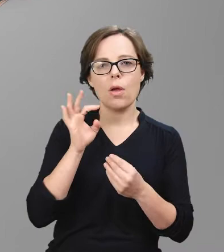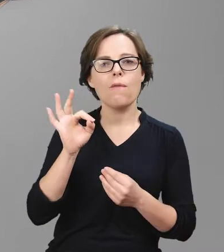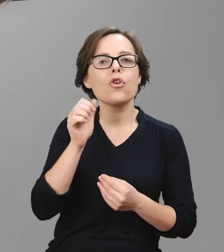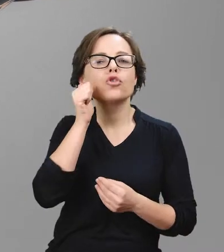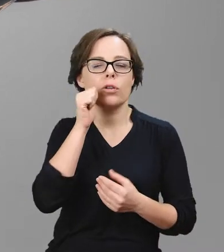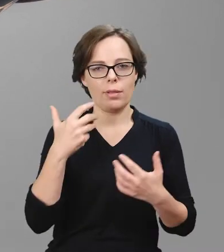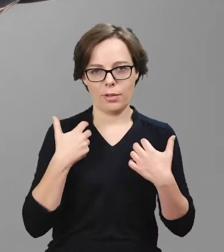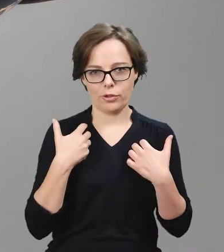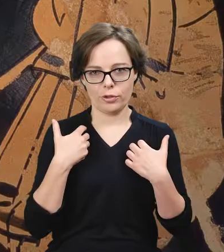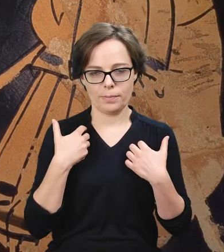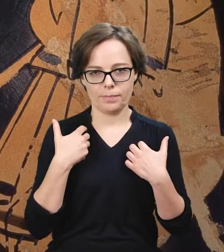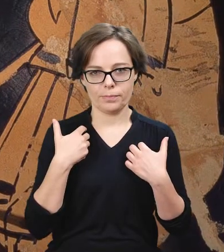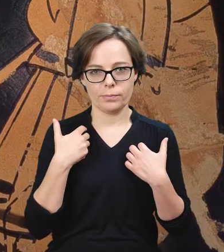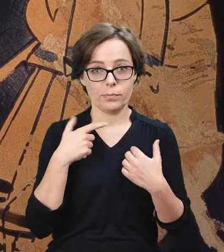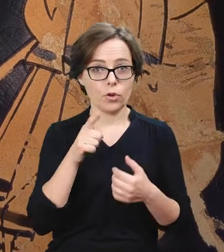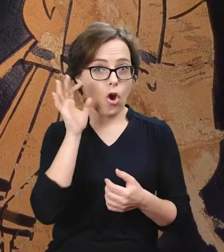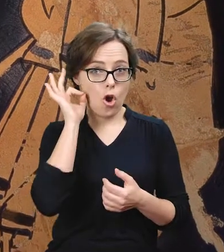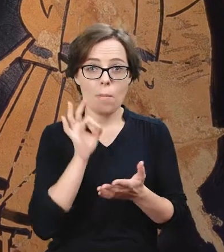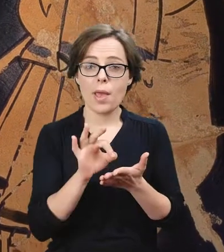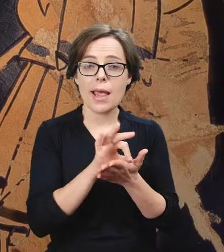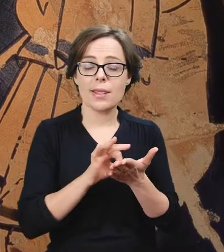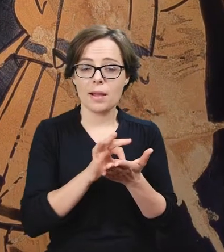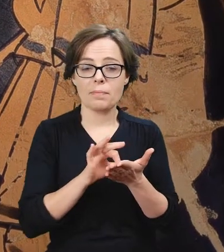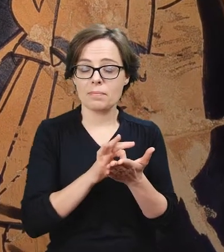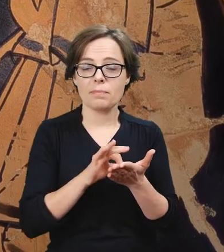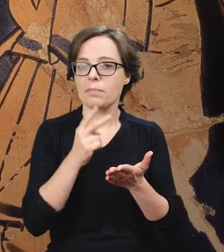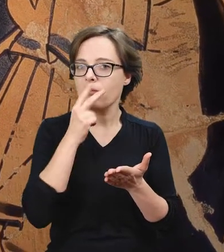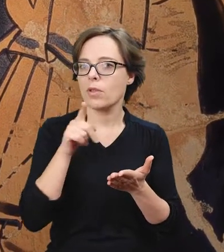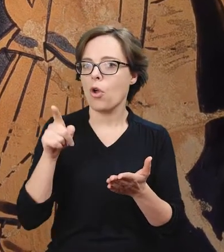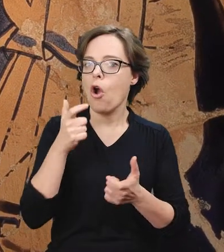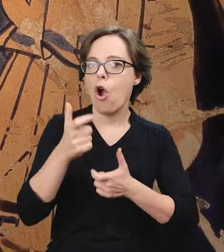Kobiety zostały ukazane podczas przędzenia.